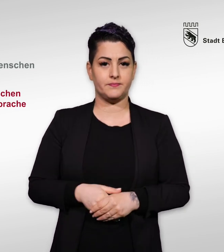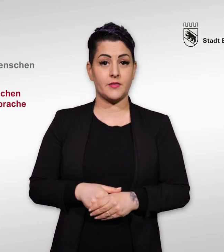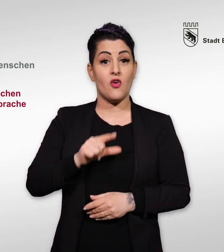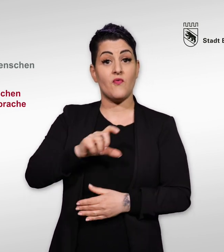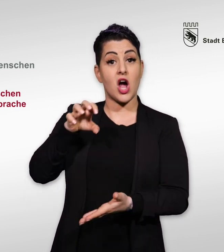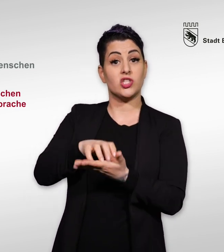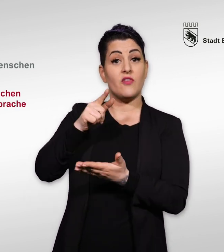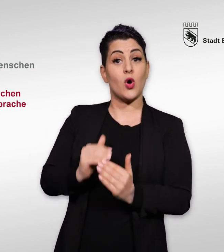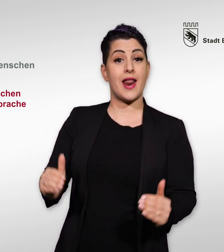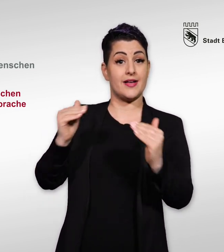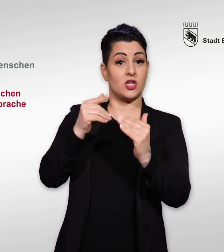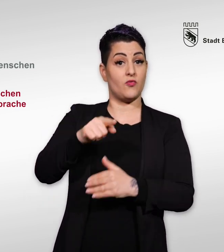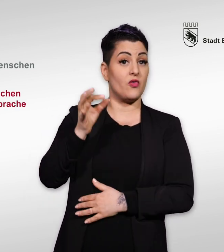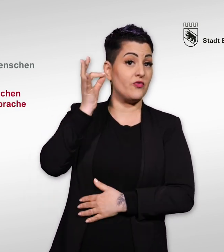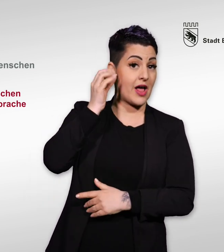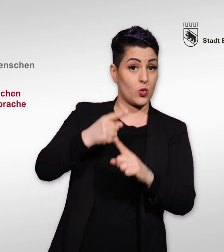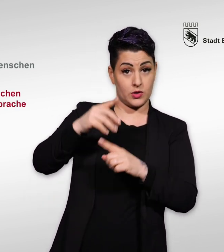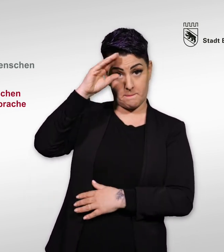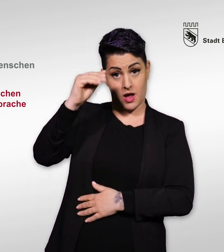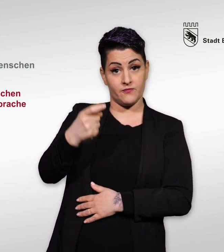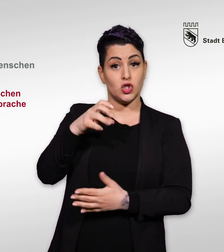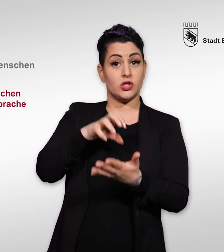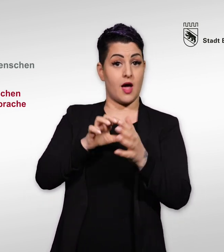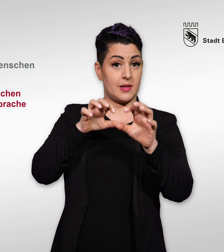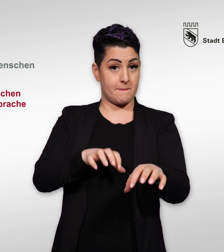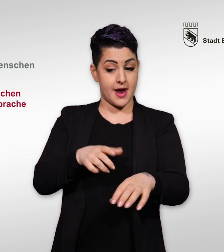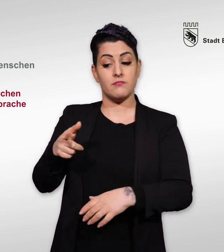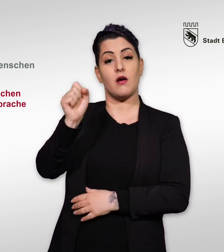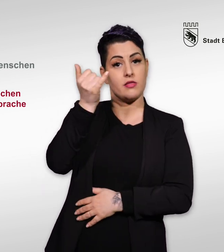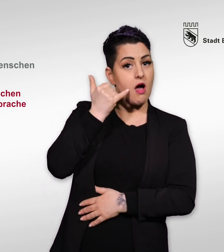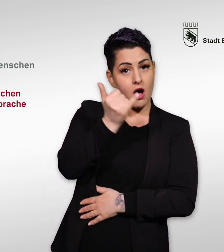Sie erreichen die Fachstelle für die Gleichstellung von Frau und Mann